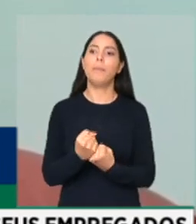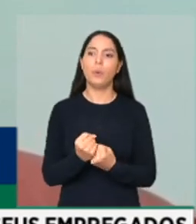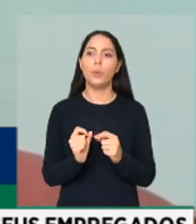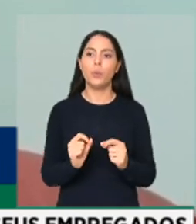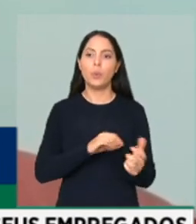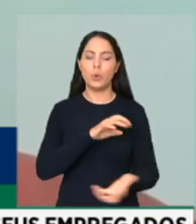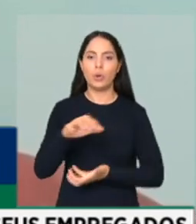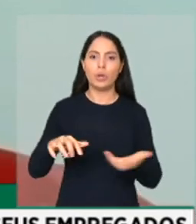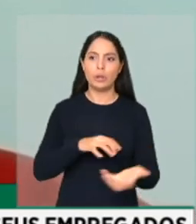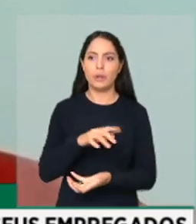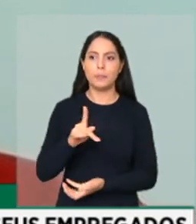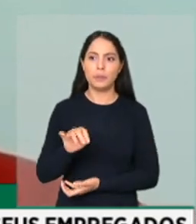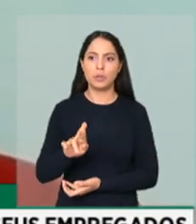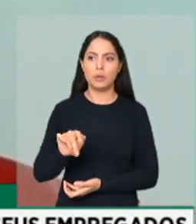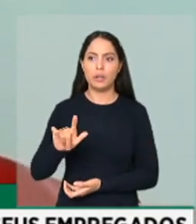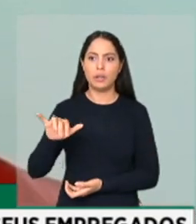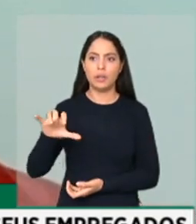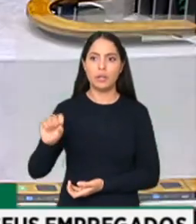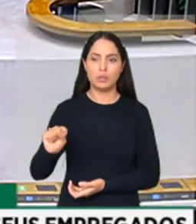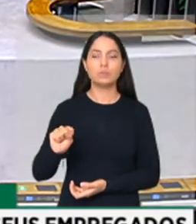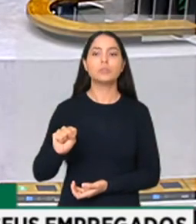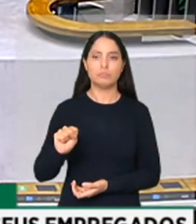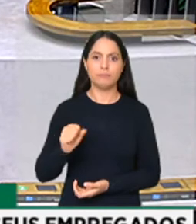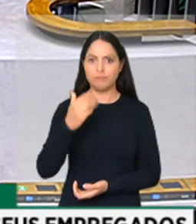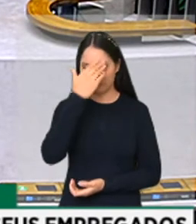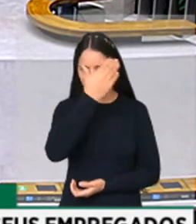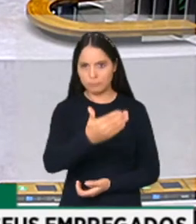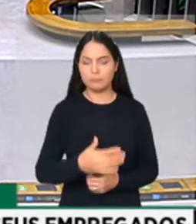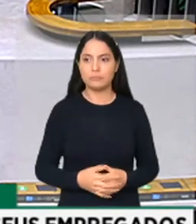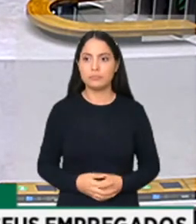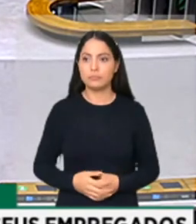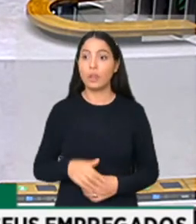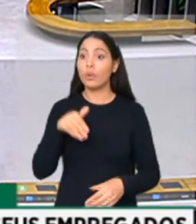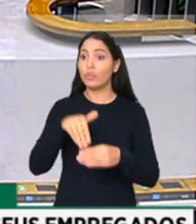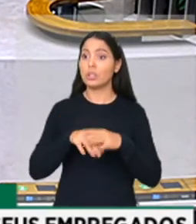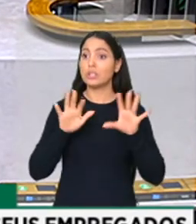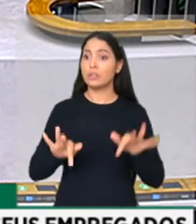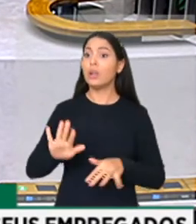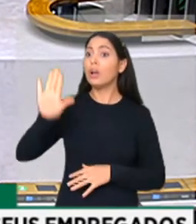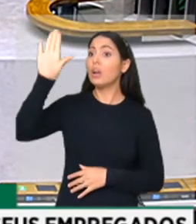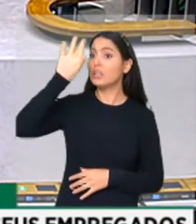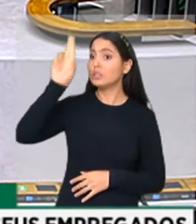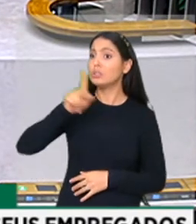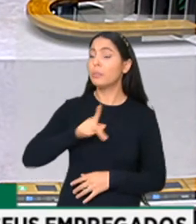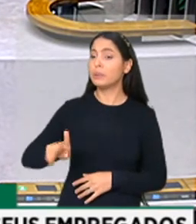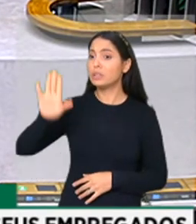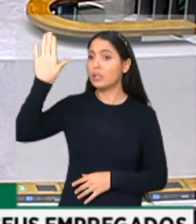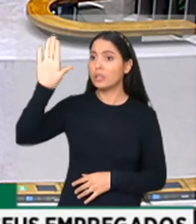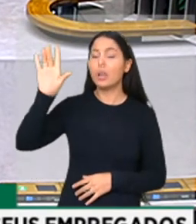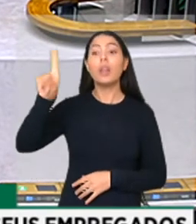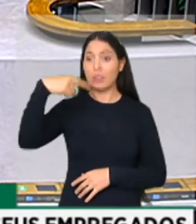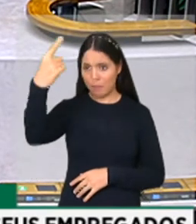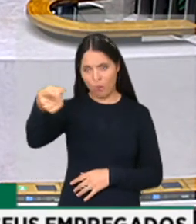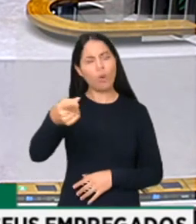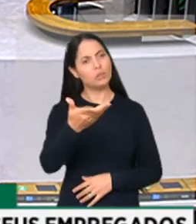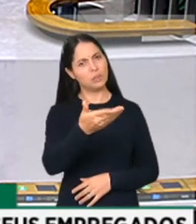POPULAÇÃO BRASILEIRA, NO APOIO A GREVE DOS PETROLEIROS, OBRIGADO. [PRESIDENTE]: ENCERRADA A VOTAÇÃO. [DEPUTADO]: SENHOR PRESIDENTE, DEPUTADO DANIEL. [PRESIDENTE]: